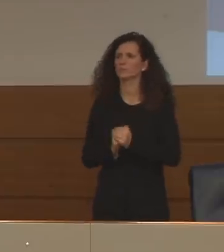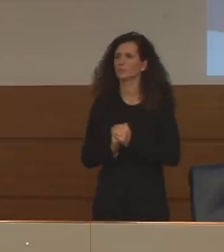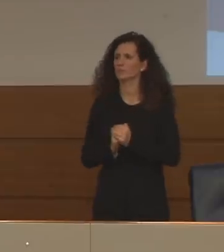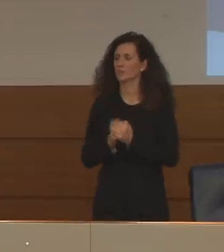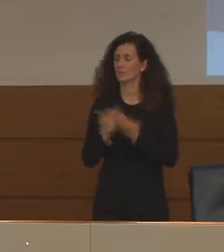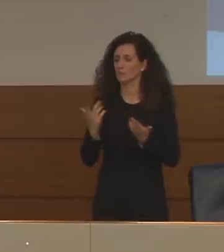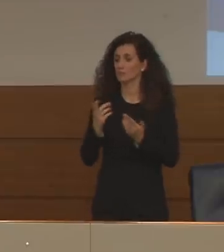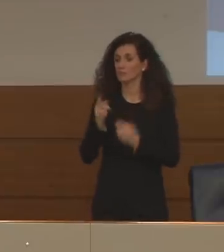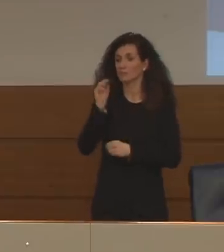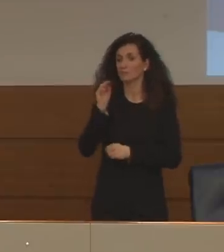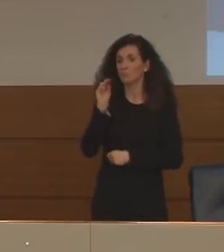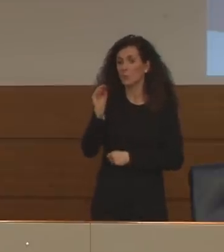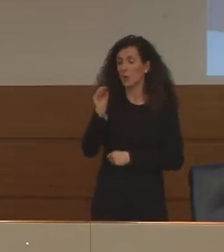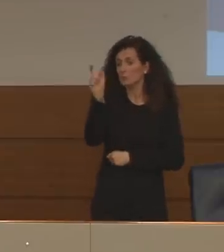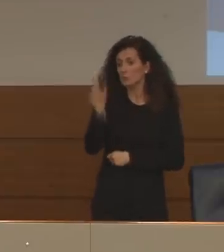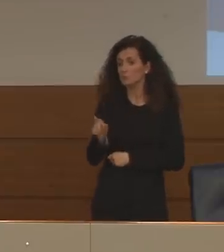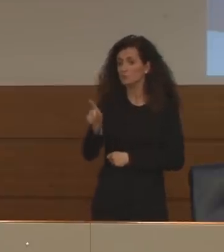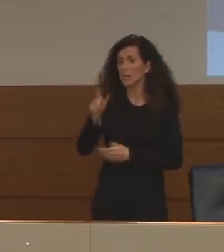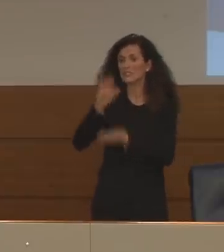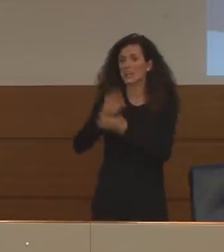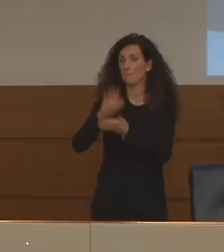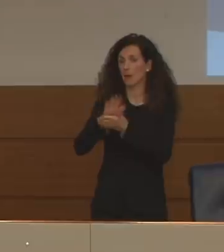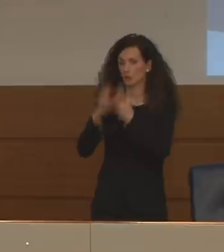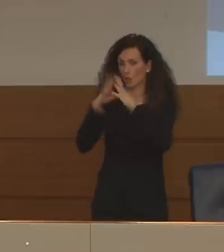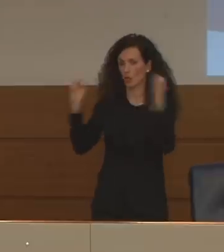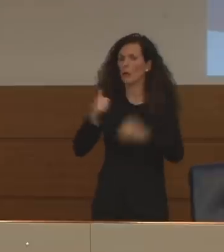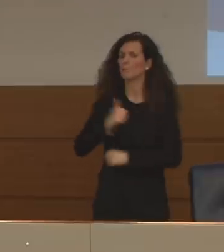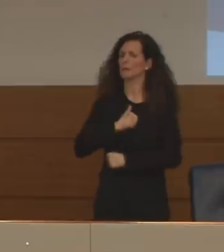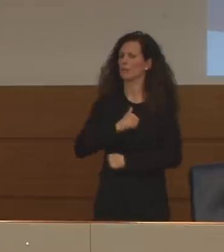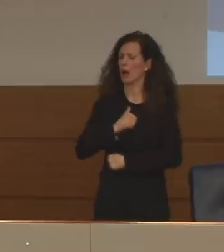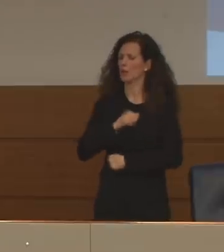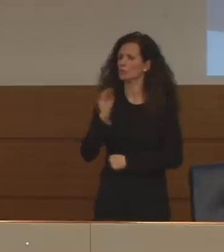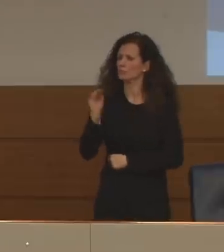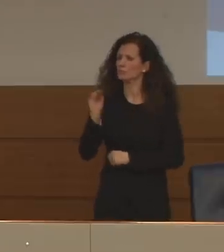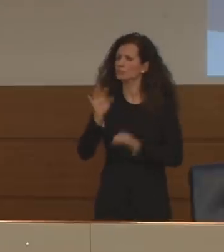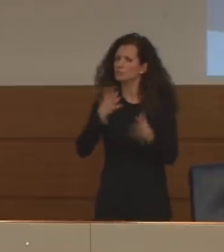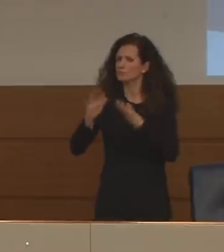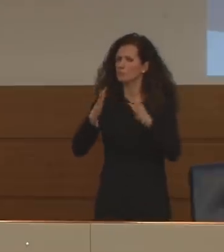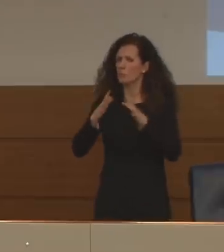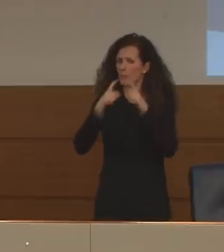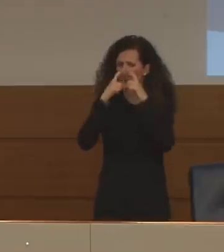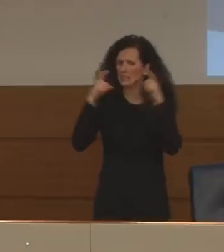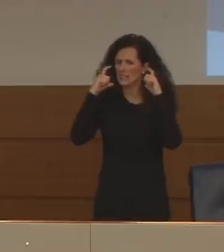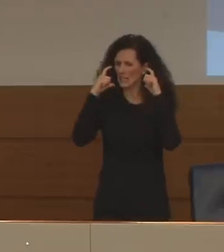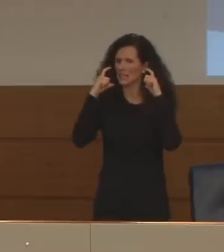privato, da uno stampatore privato qualche decina di migliaia di mascherine e le